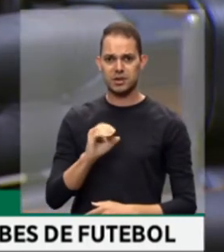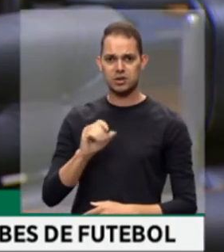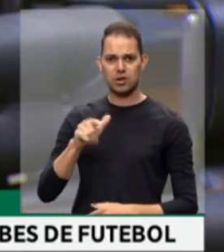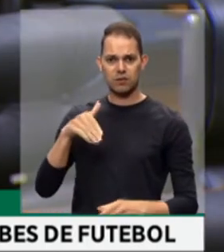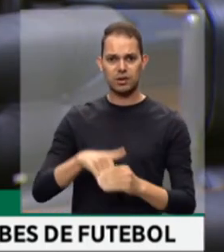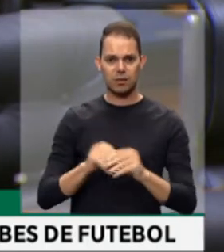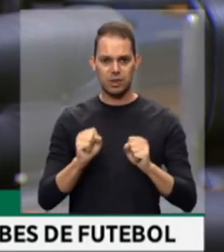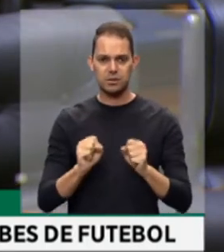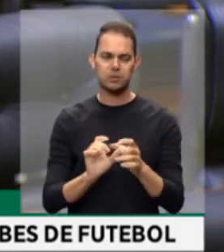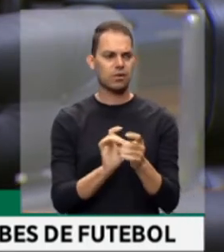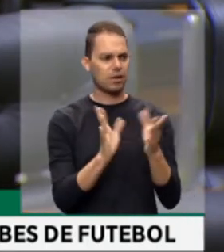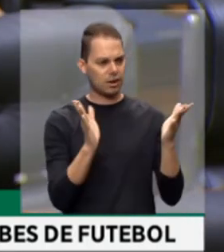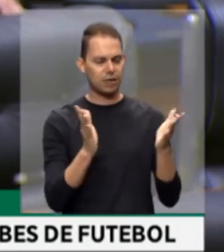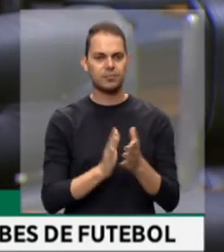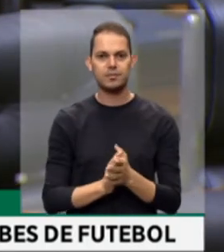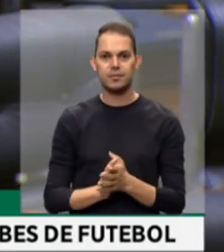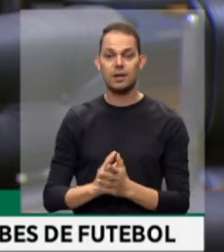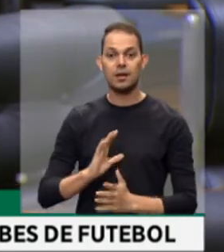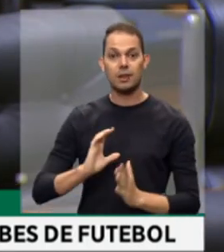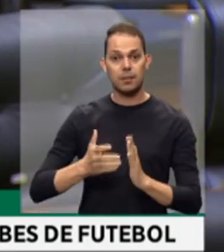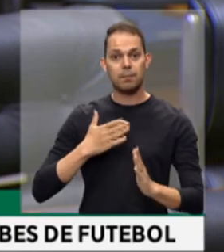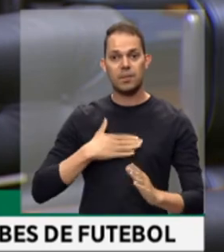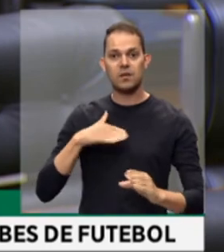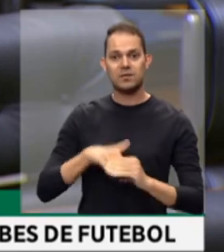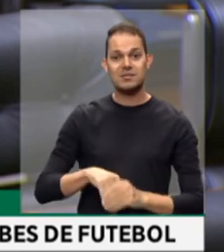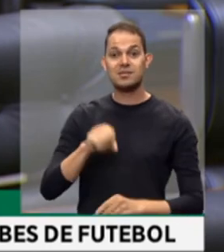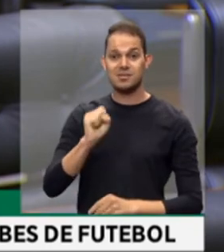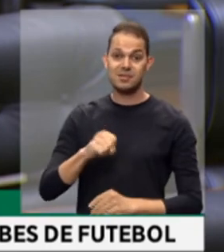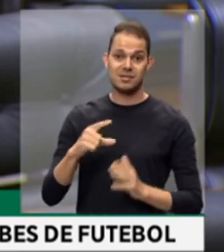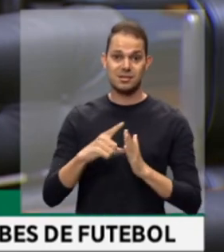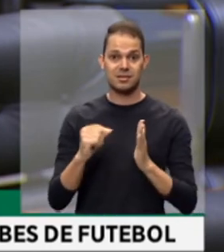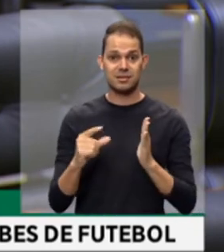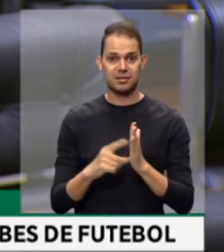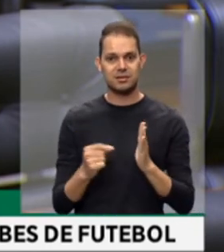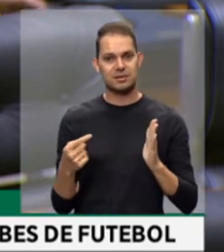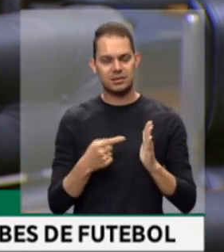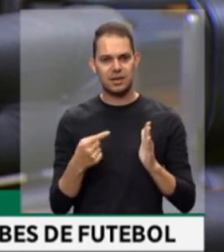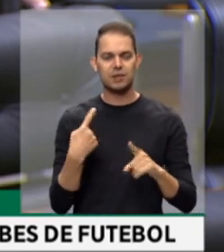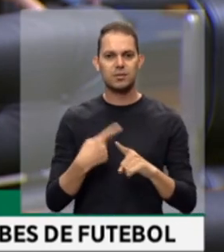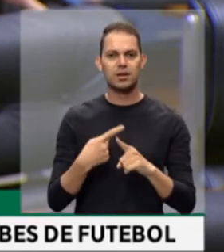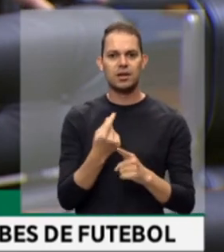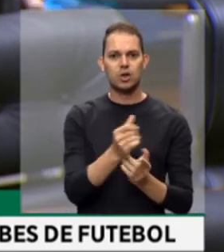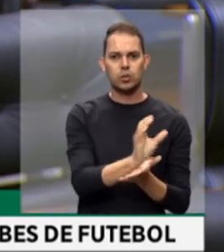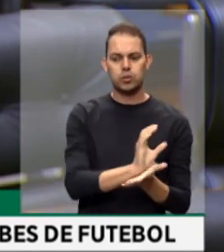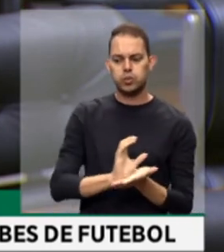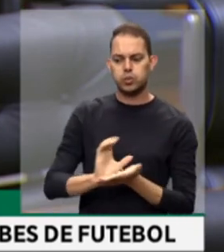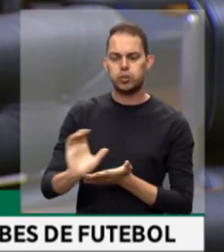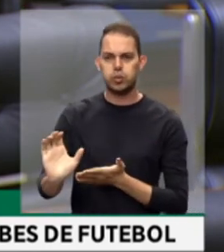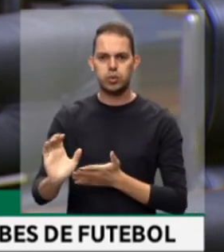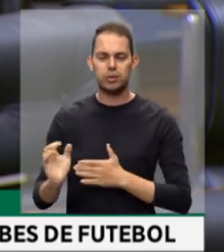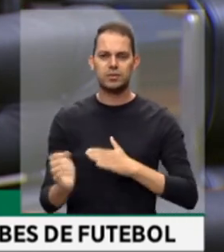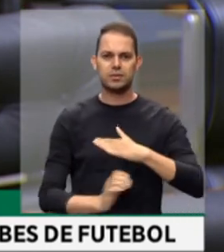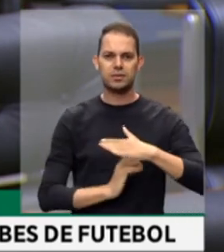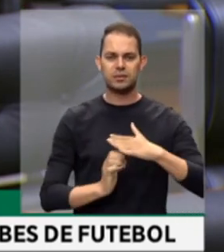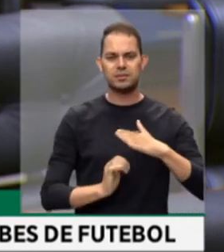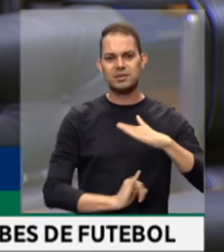DE LÍDER AO DEPUTADO EDMILSON JANSEN. [DEPUTADA]: PRESIDENTE EU POSSO SÓ ORIENTAR PELO PSOL RAPIDAMENTE? [PRESIDENTE]: CLARO, DEPUTADA. [DEPUTADA]: MUITO OBRIGADO. PSOL ORIENTA SIM A ESSE DESTAQUE. PORQUE ELE